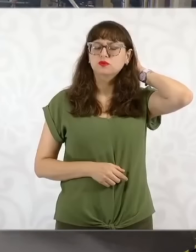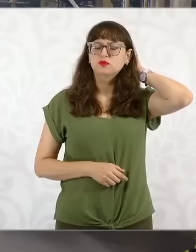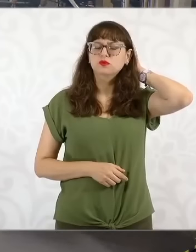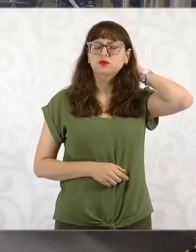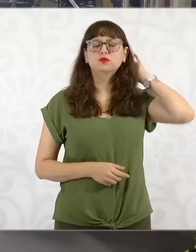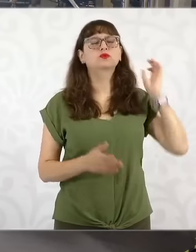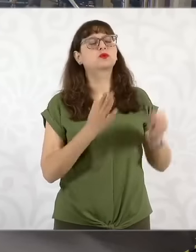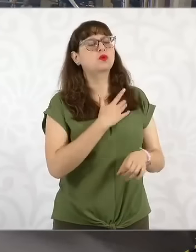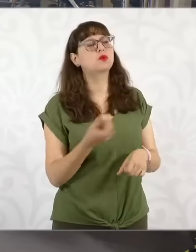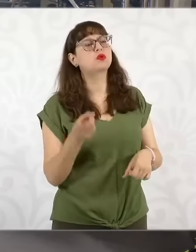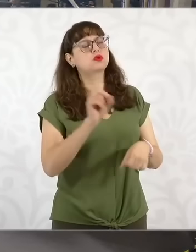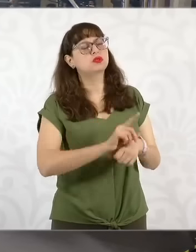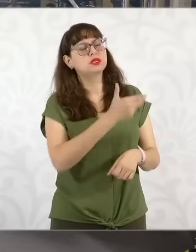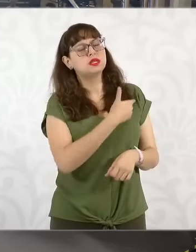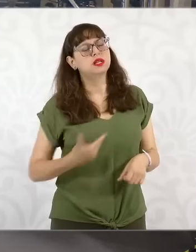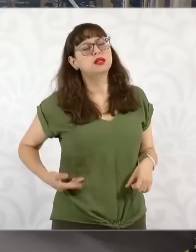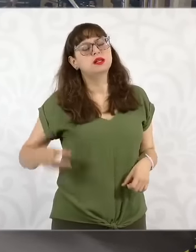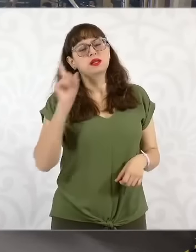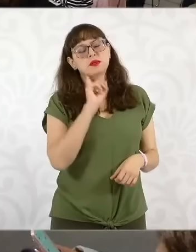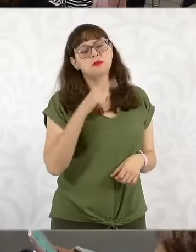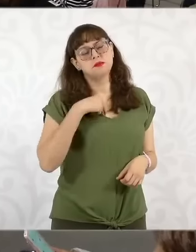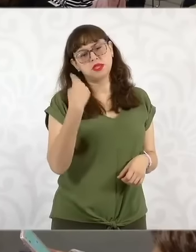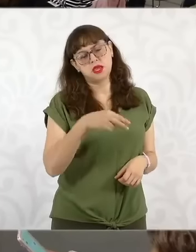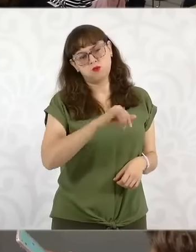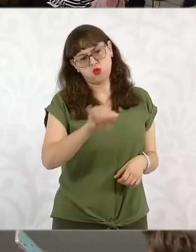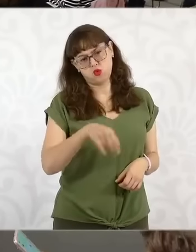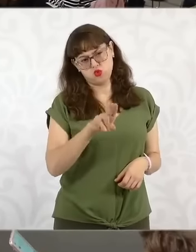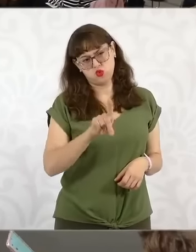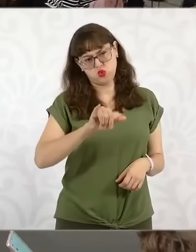Código Libre. Presidenta, para aprovechar aquí al gabinete de seguridad, ¿qué nos pueden decir